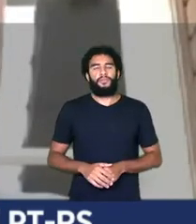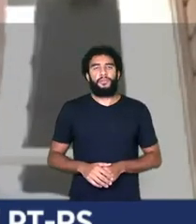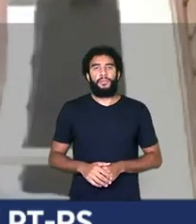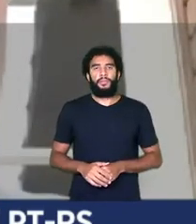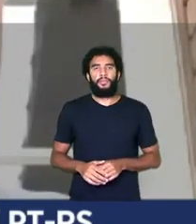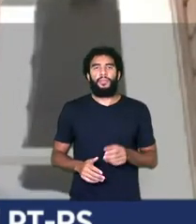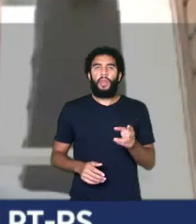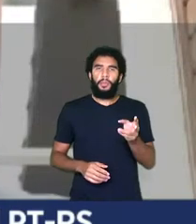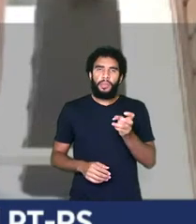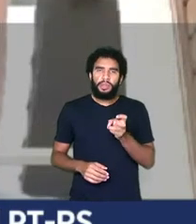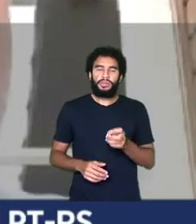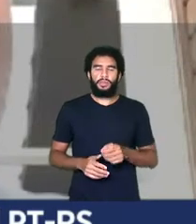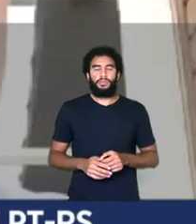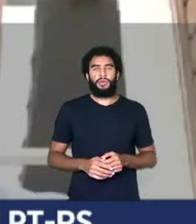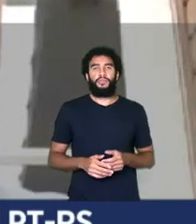DEPUTADA ERUNDINA , QUE O VALOR DO BARRIL DE PETRÓLEO